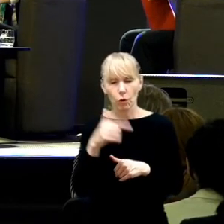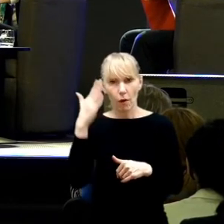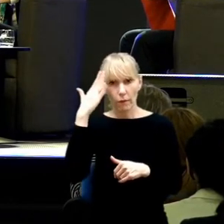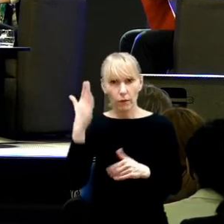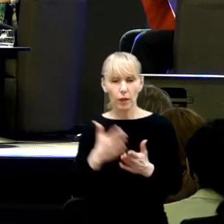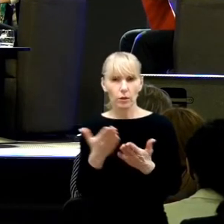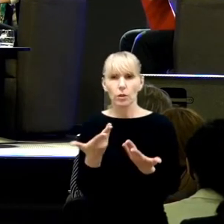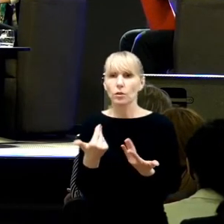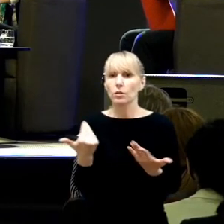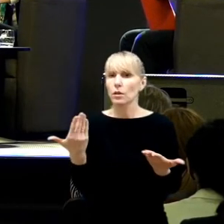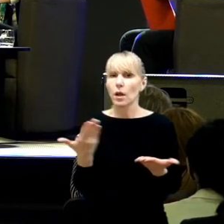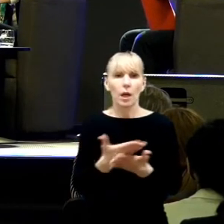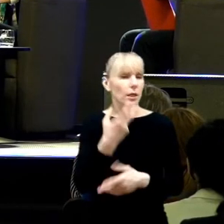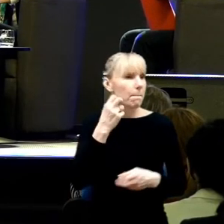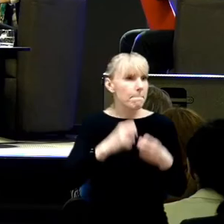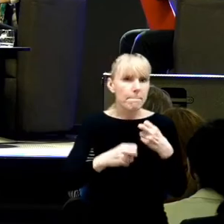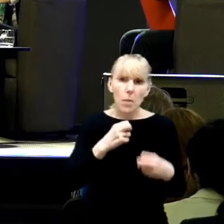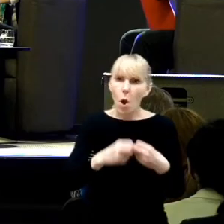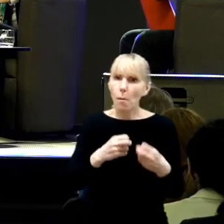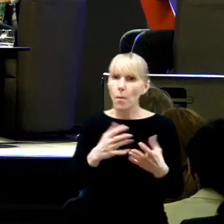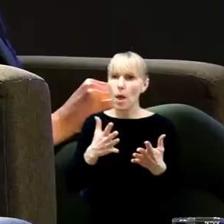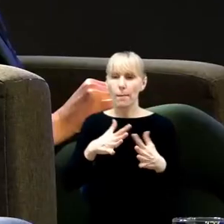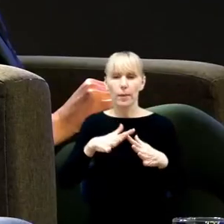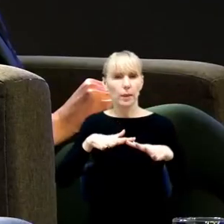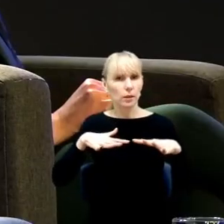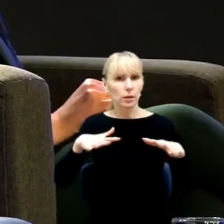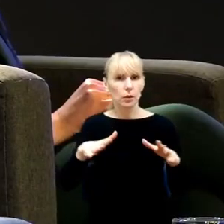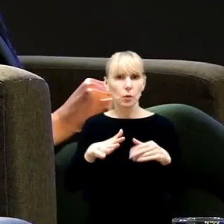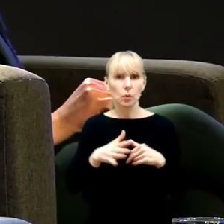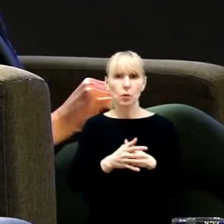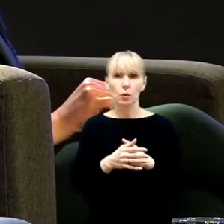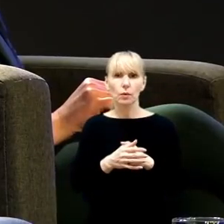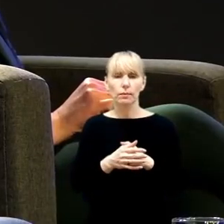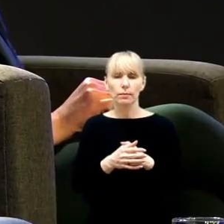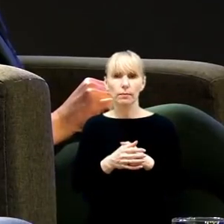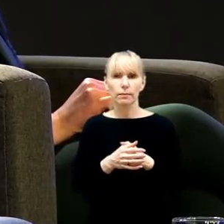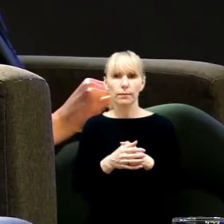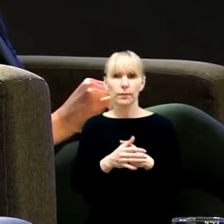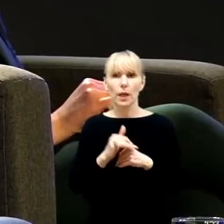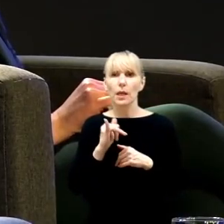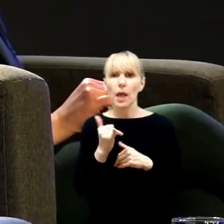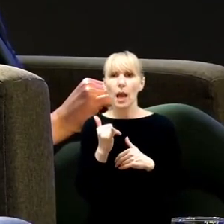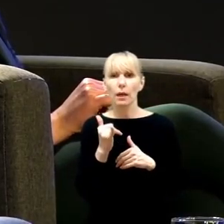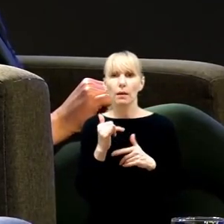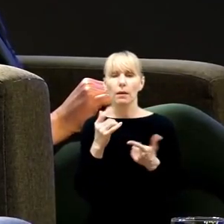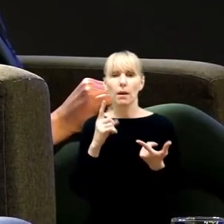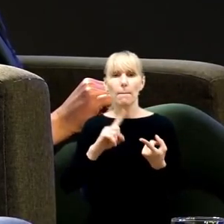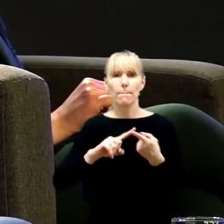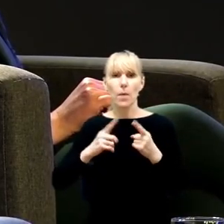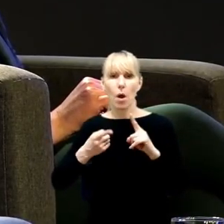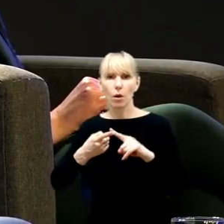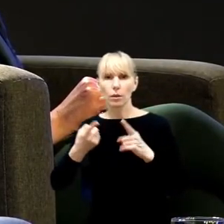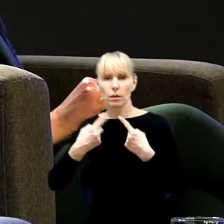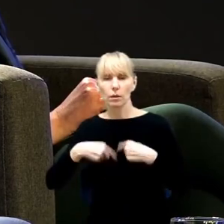problemem w skutecznym prowadzeniu tej polityki, jeżeli chodzi o realizację nowych przedsięwzięć mieszkaniowych,